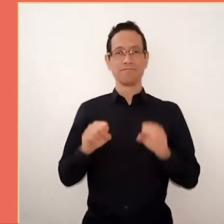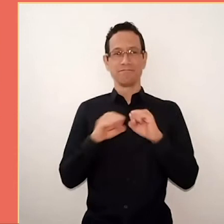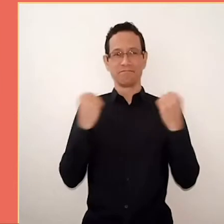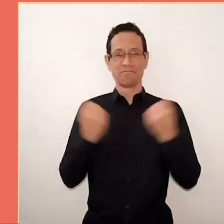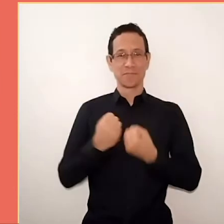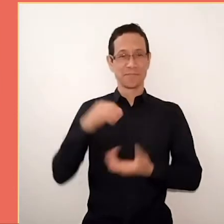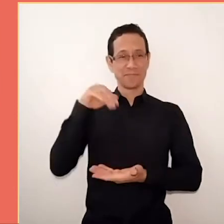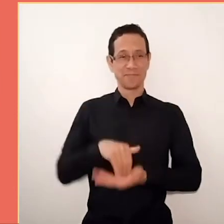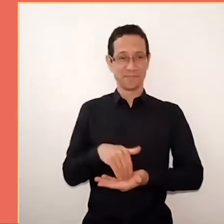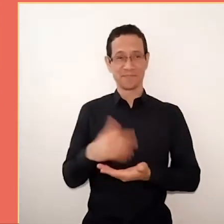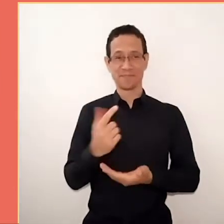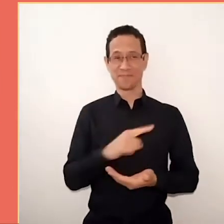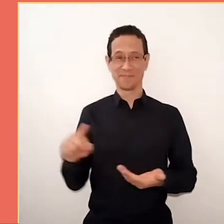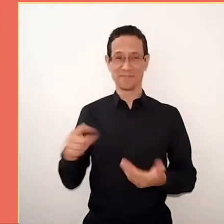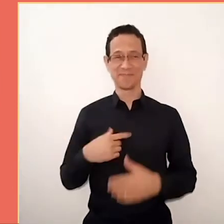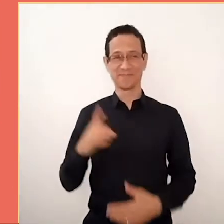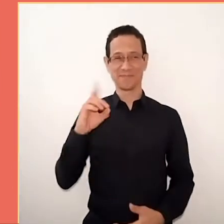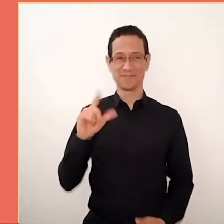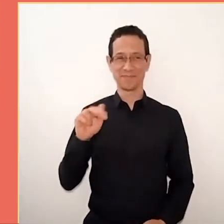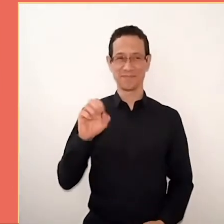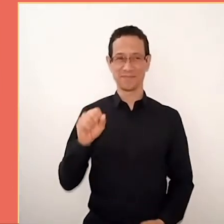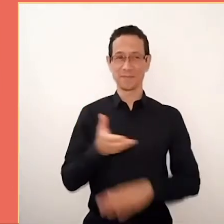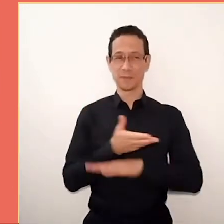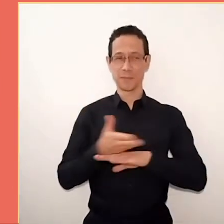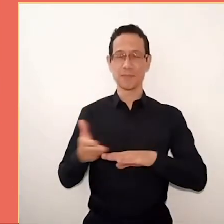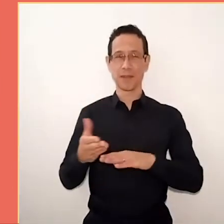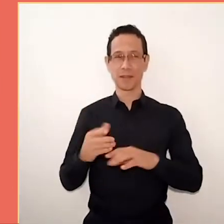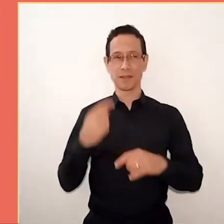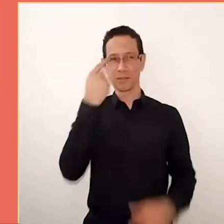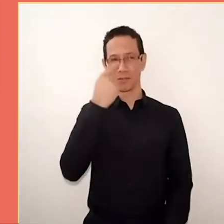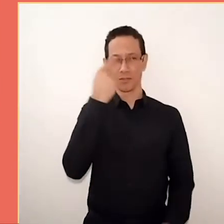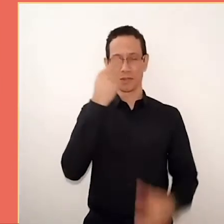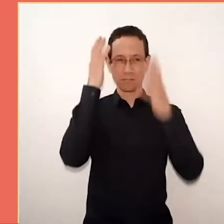Bom, eu sou a Dolores, sou branca, tenho olhos e cabelos castanhos,